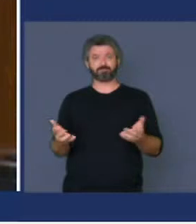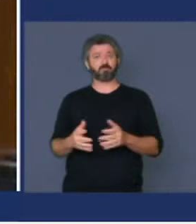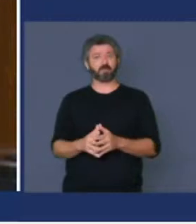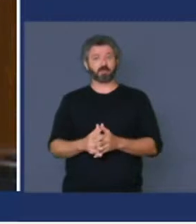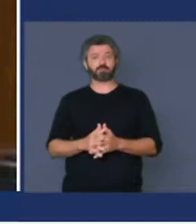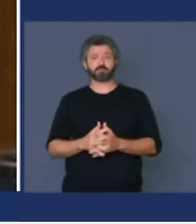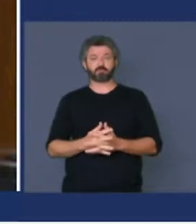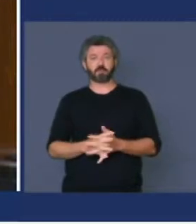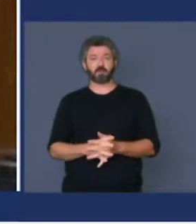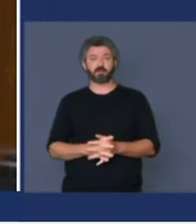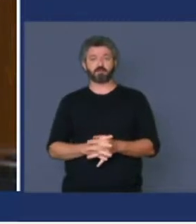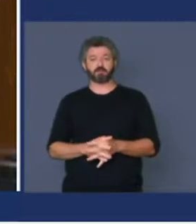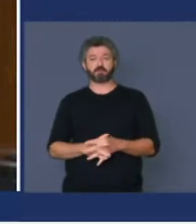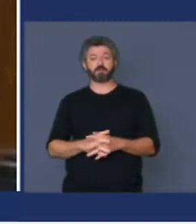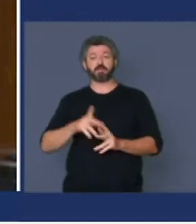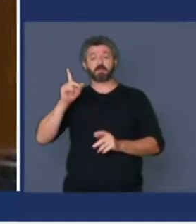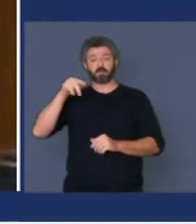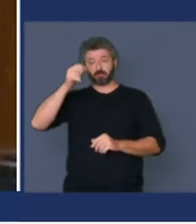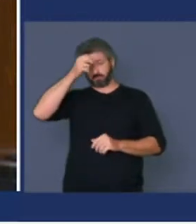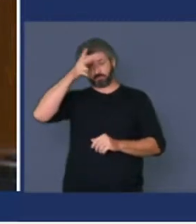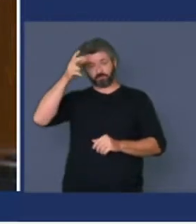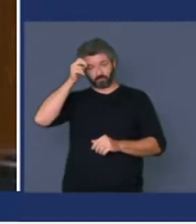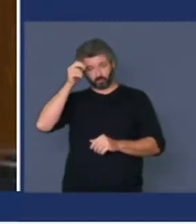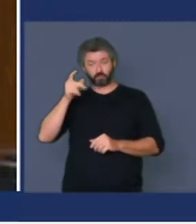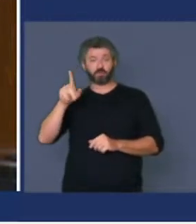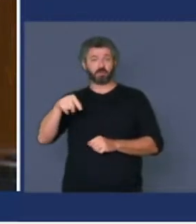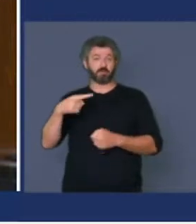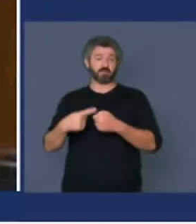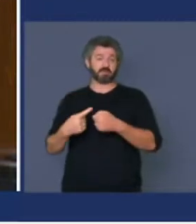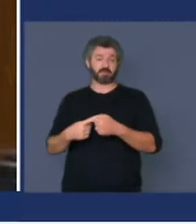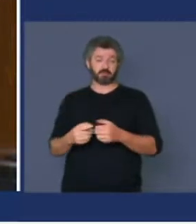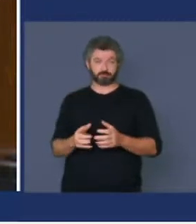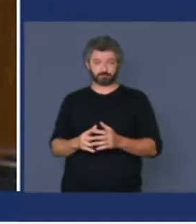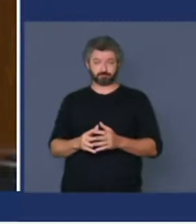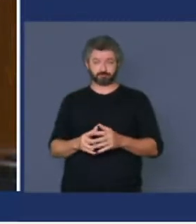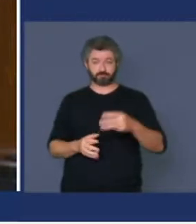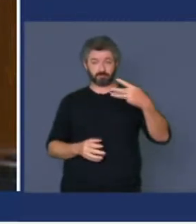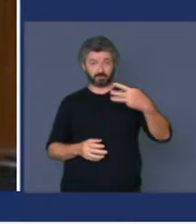A PREFEITURA, PARA O MUNICÍ PIO. TERCEIRO LUGAR, EU APRESENTEI UMA PEC AQUI E TENHO ORGULHO DE DIZER QUE A